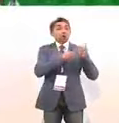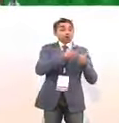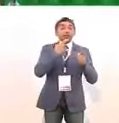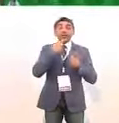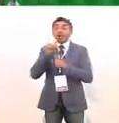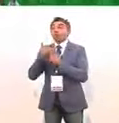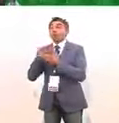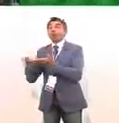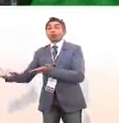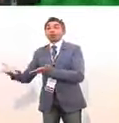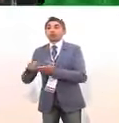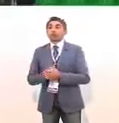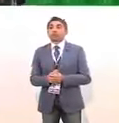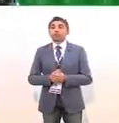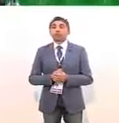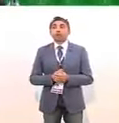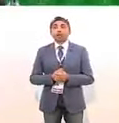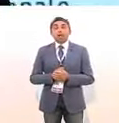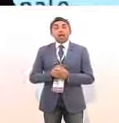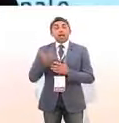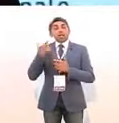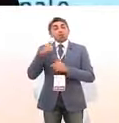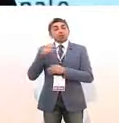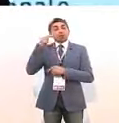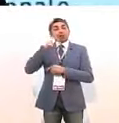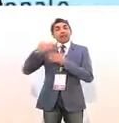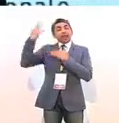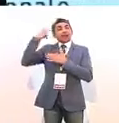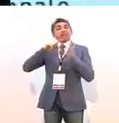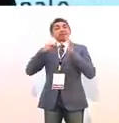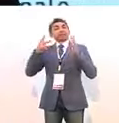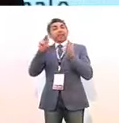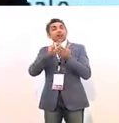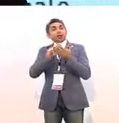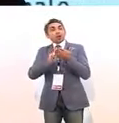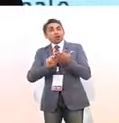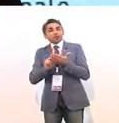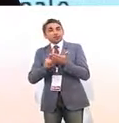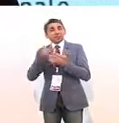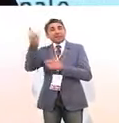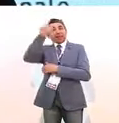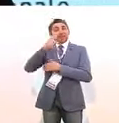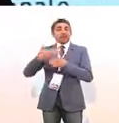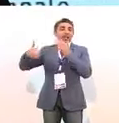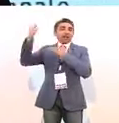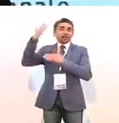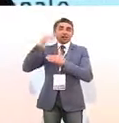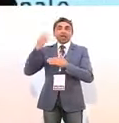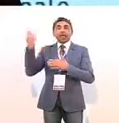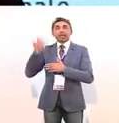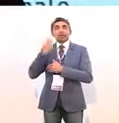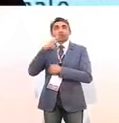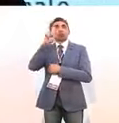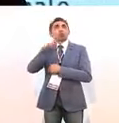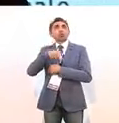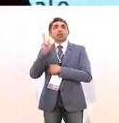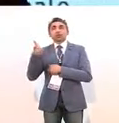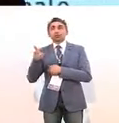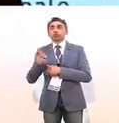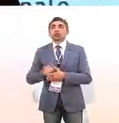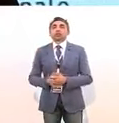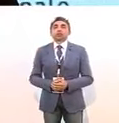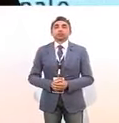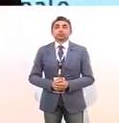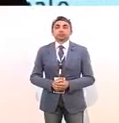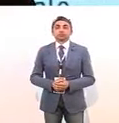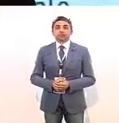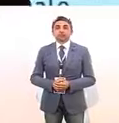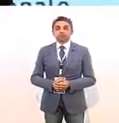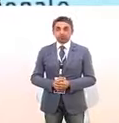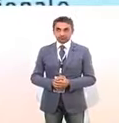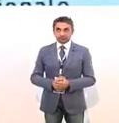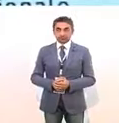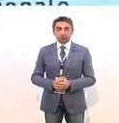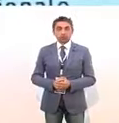Perché negli anni della tecnocrazia al potere in Italia, per esempio nel 2012, la politica